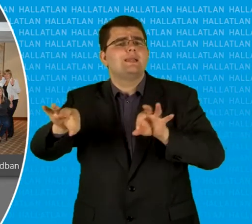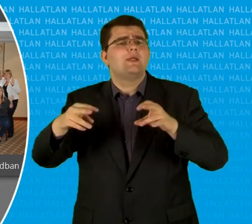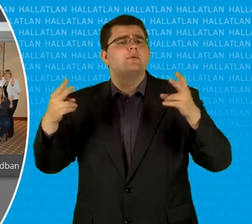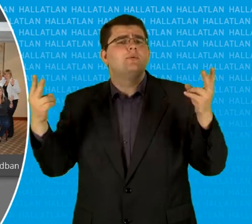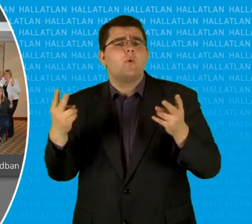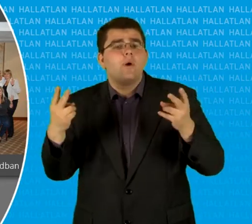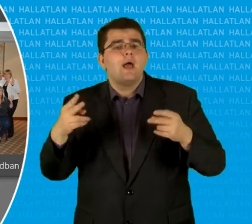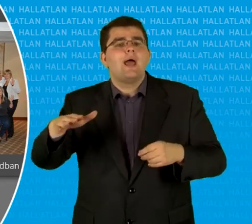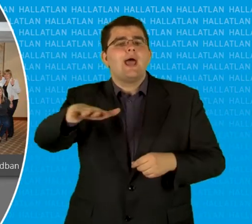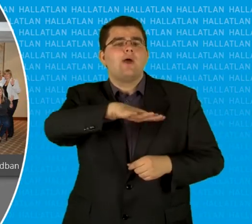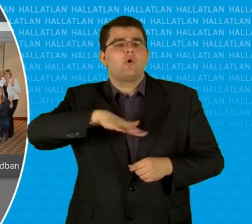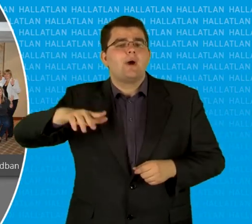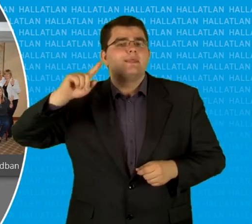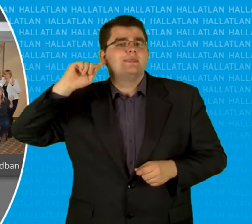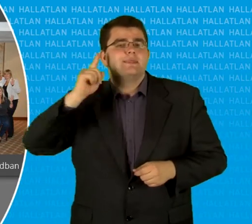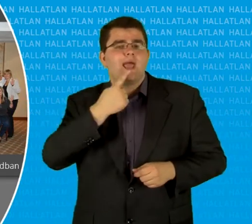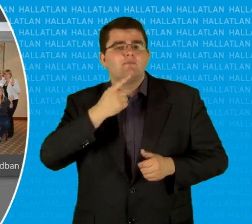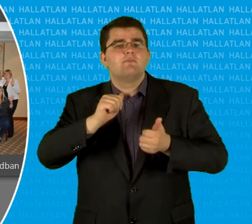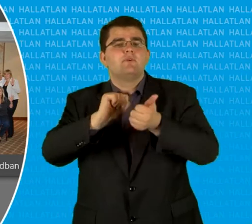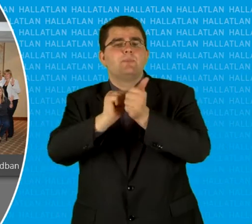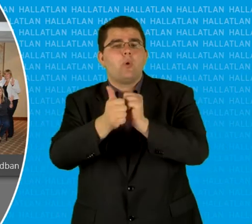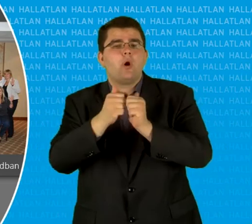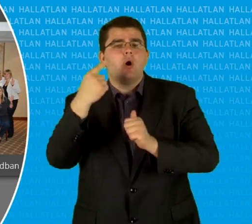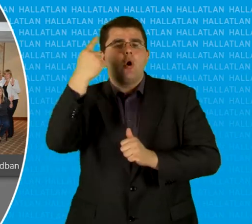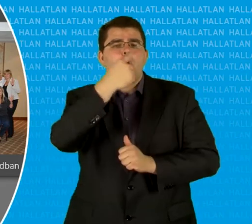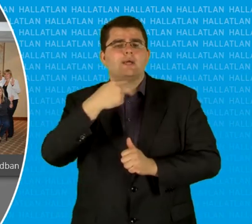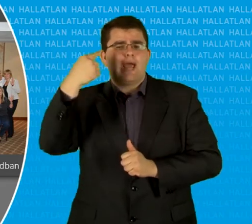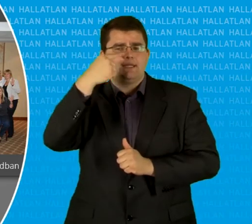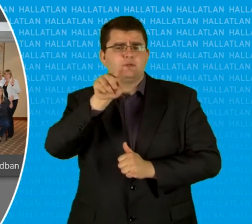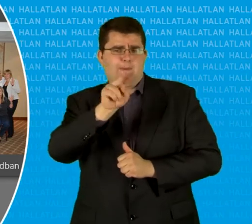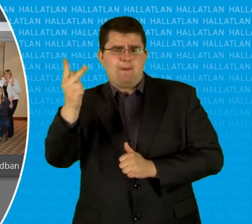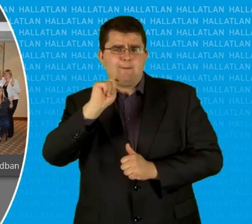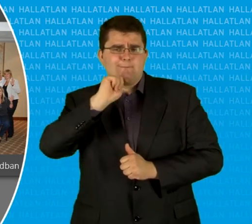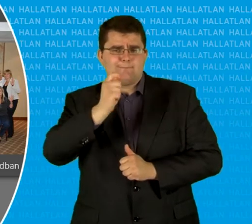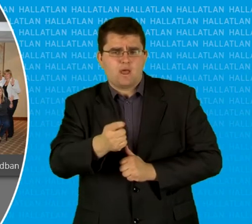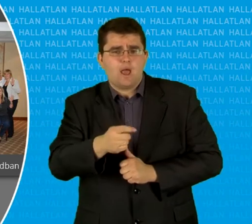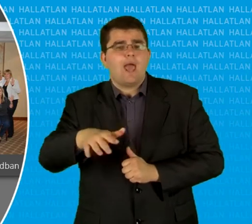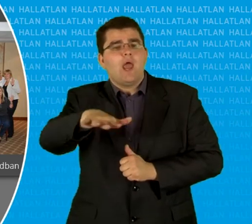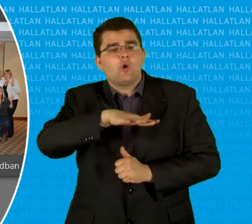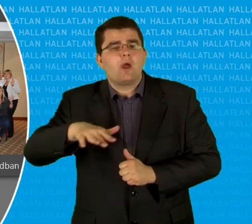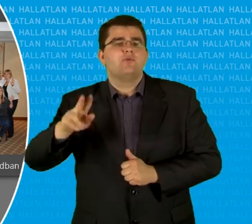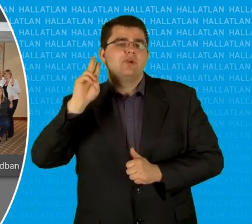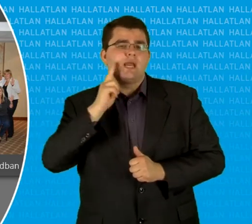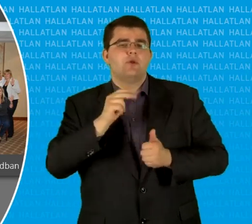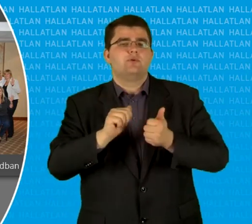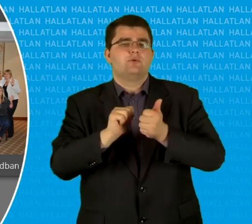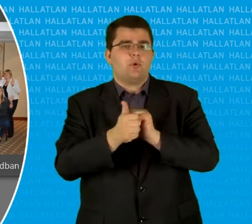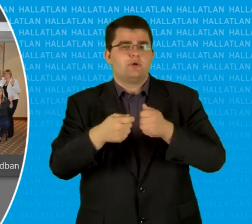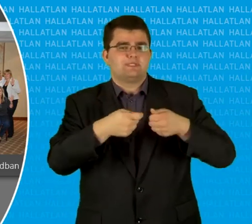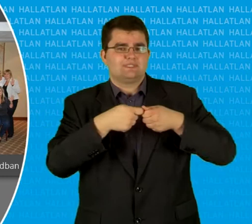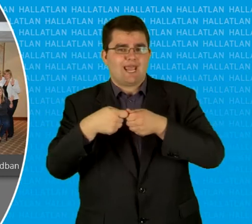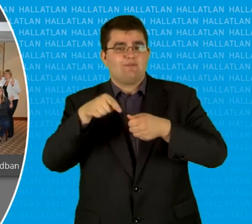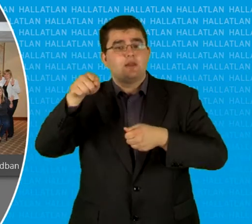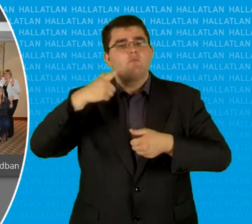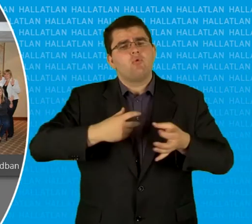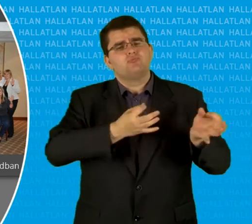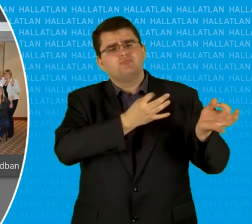az European Deaf Sport Organization (Európai Siketek Sportszervezete)